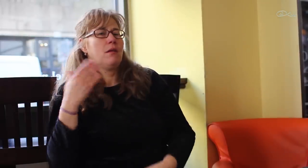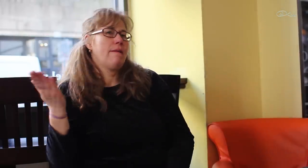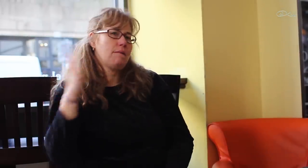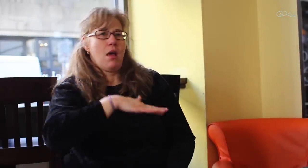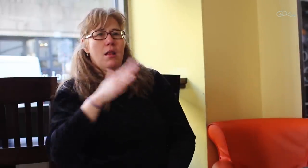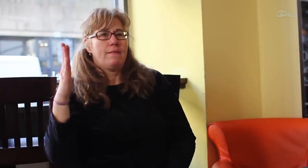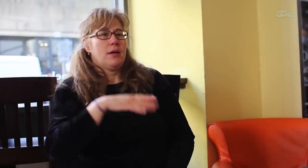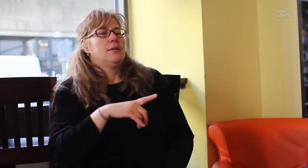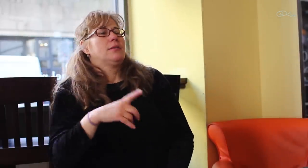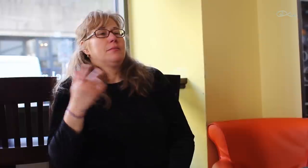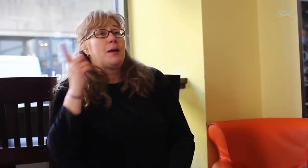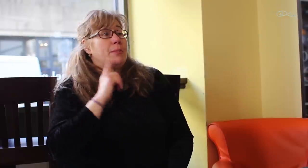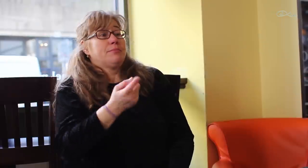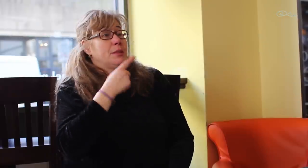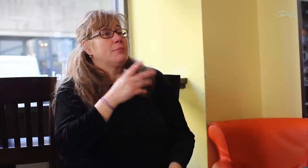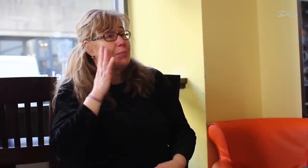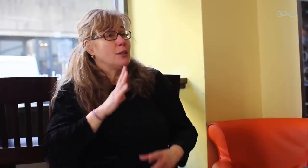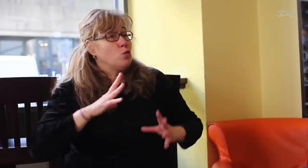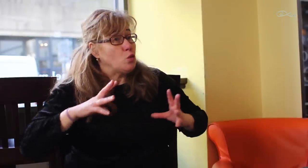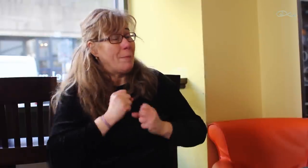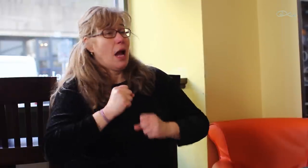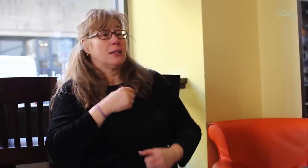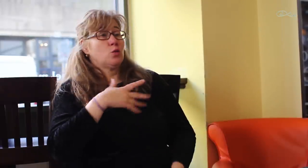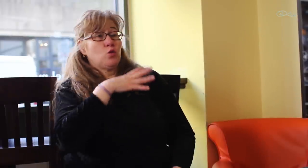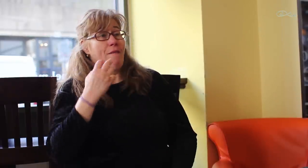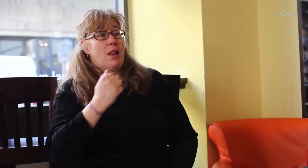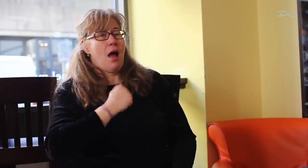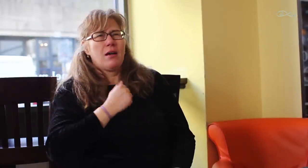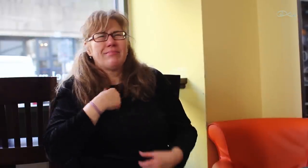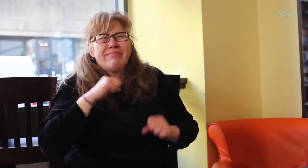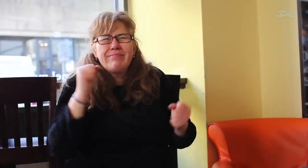Sie sagte, ich solle mich zusammenreißen, weil sie Angst um mich hätte, aber das ging nicht. Ich konnte es einfach nicht richtig sehen.